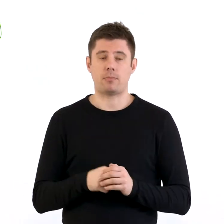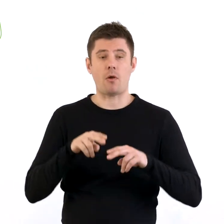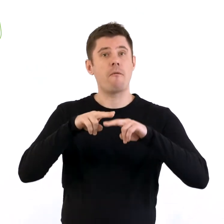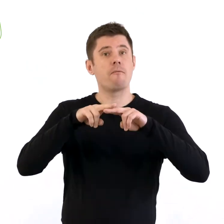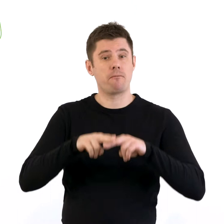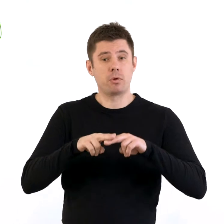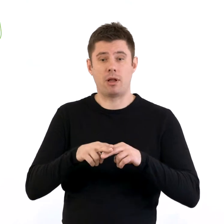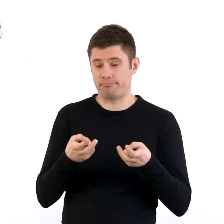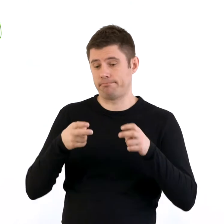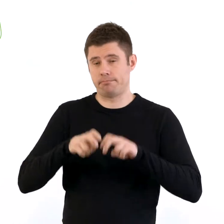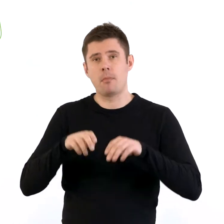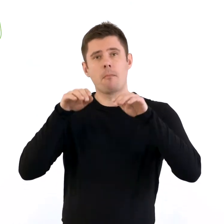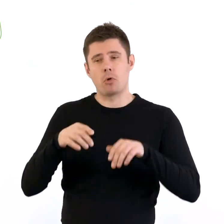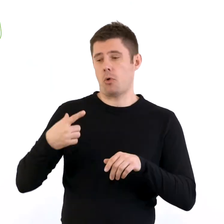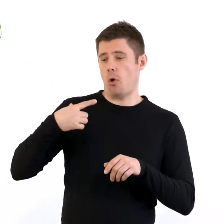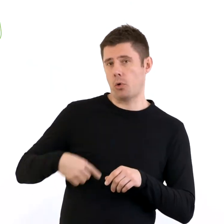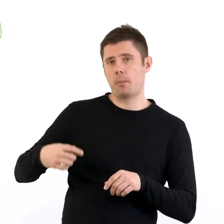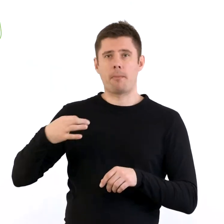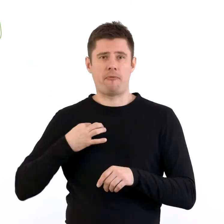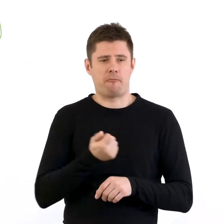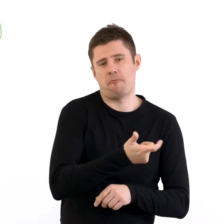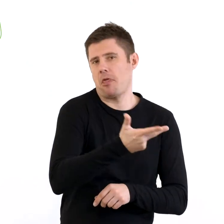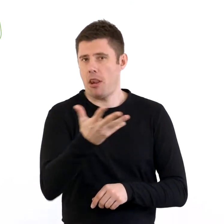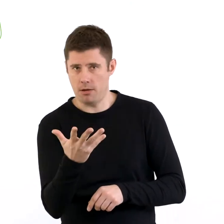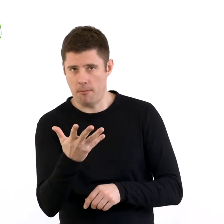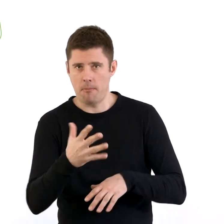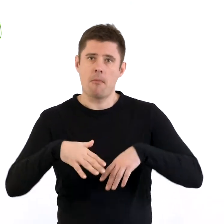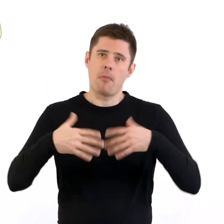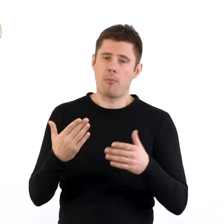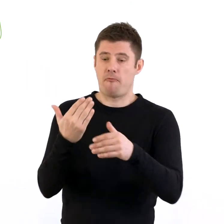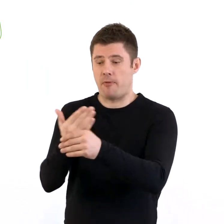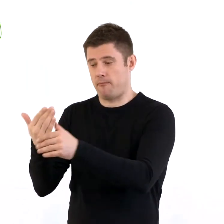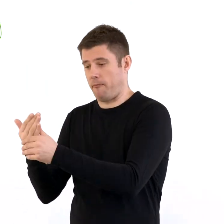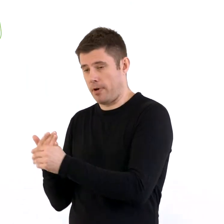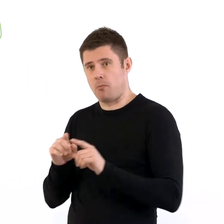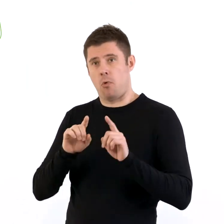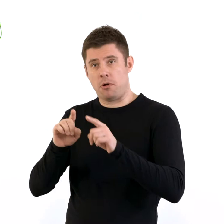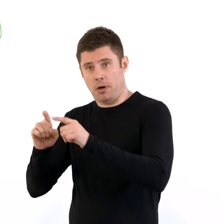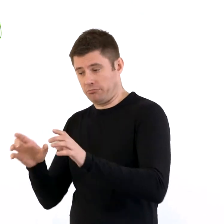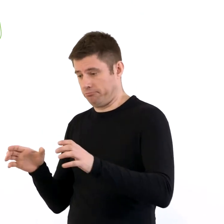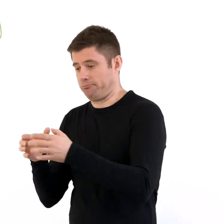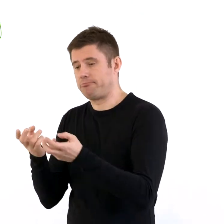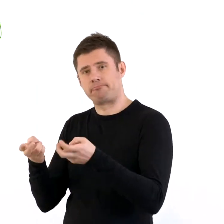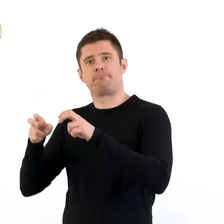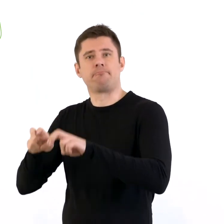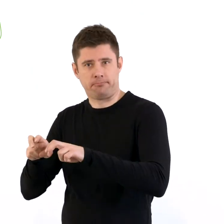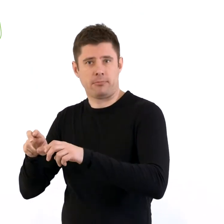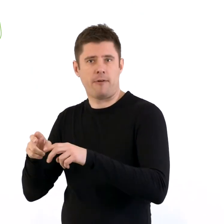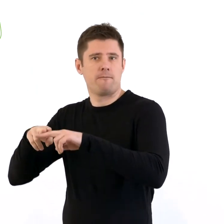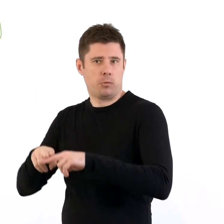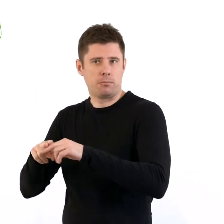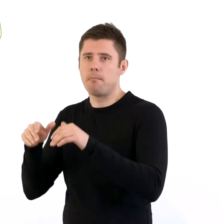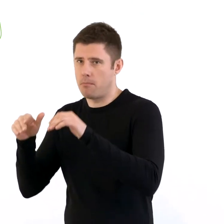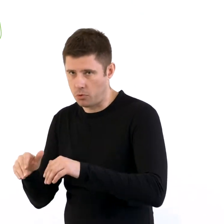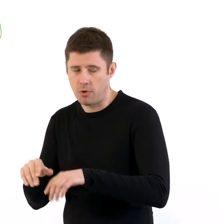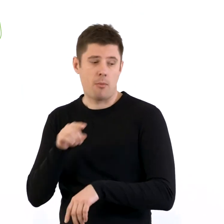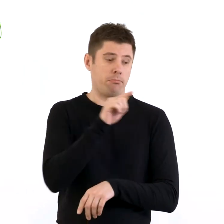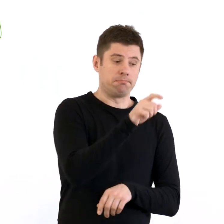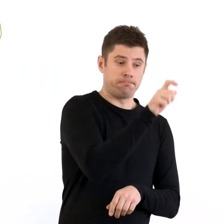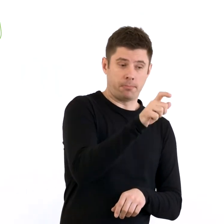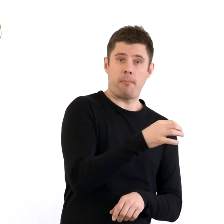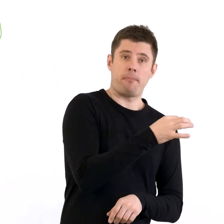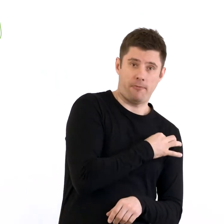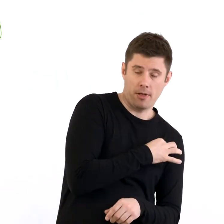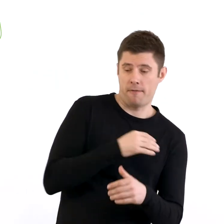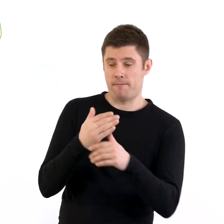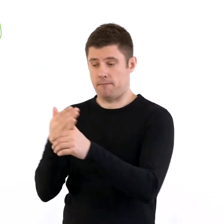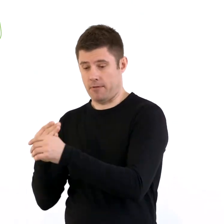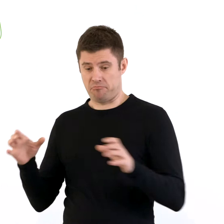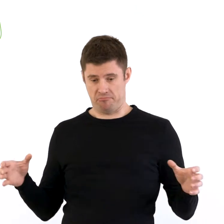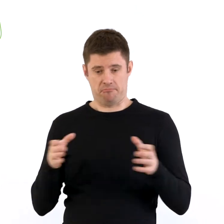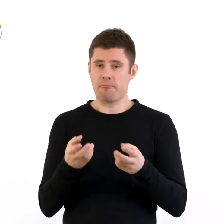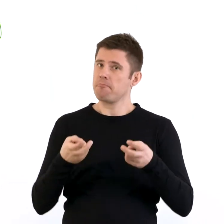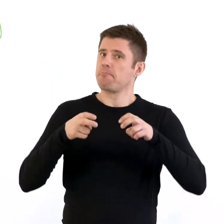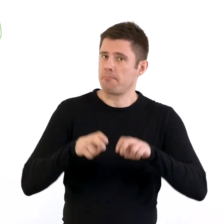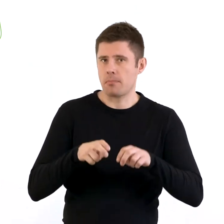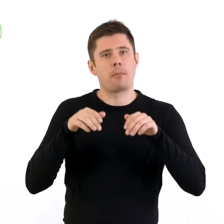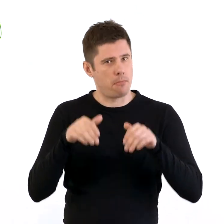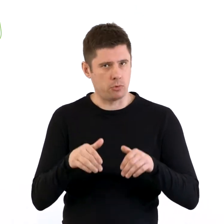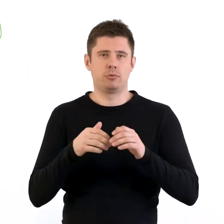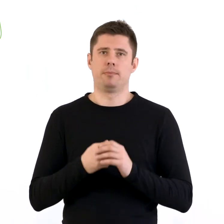Fundatorów może też być kilku – kilka osób indywidualnych , kilka osób prawnych lub grupa składająca się z jednych i drugich.